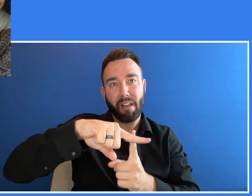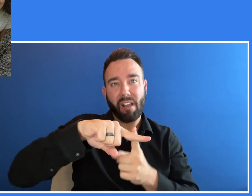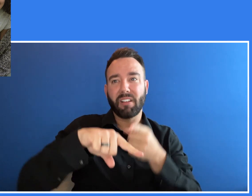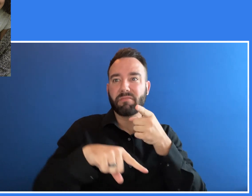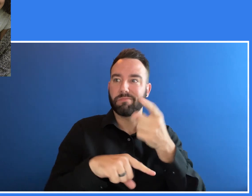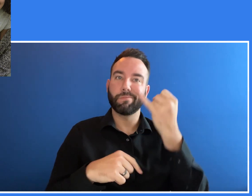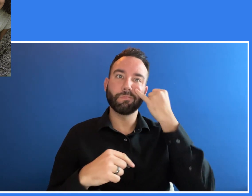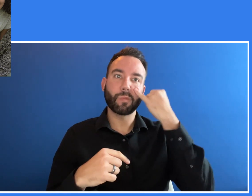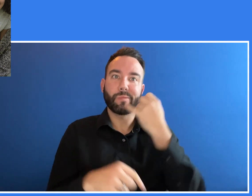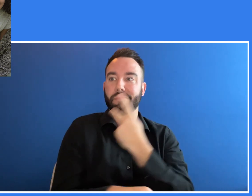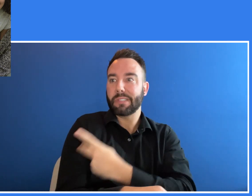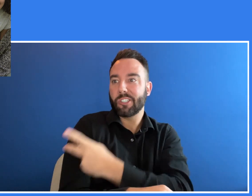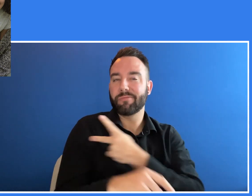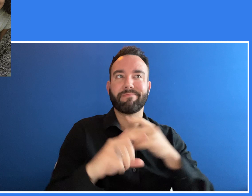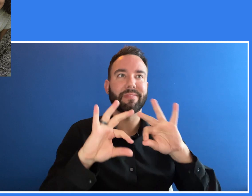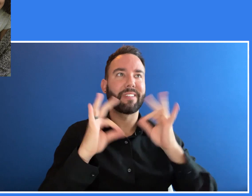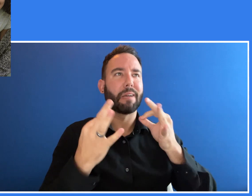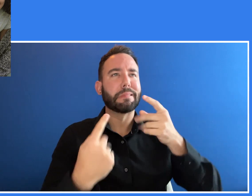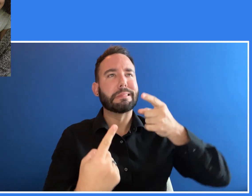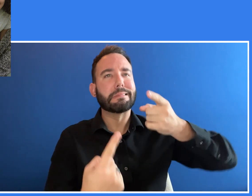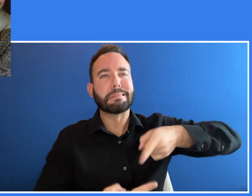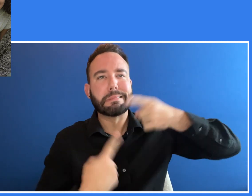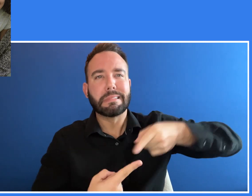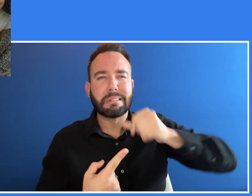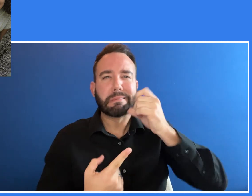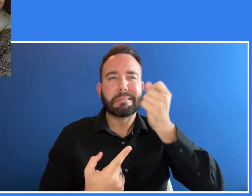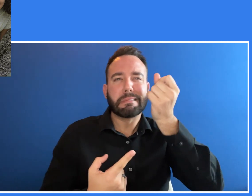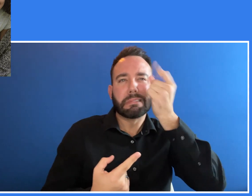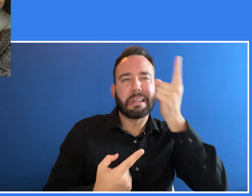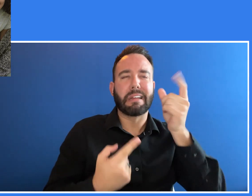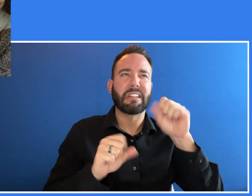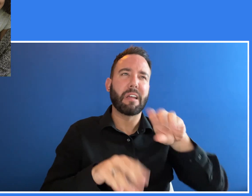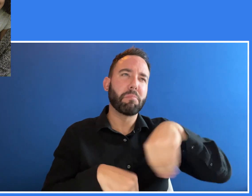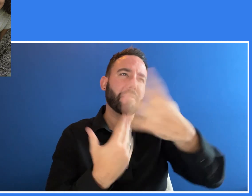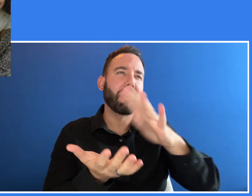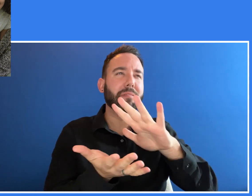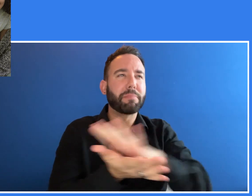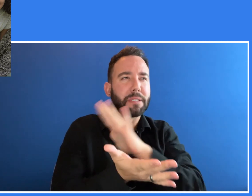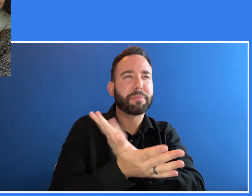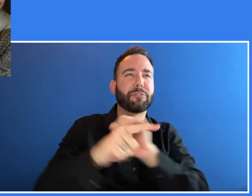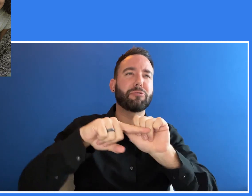con herramientas de ayuda para que los pacientes tomen los medicamentos según lo indicado